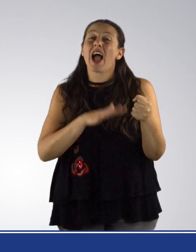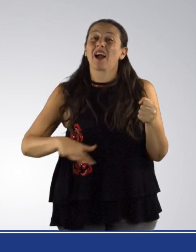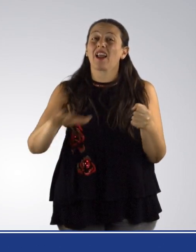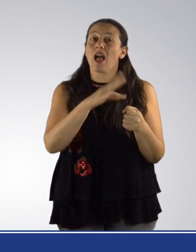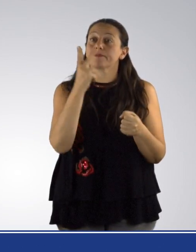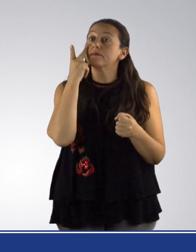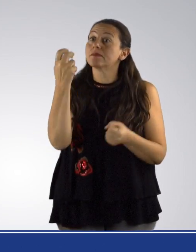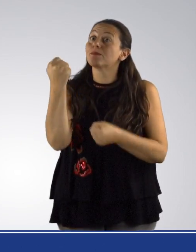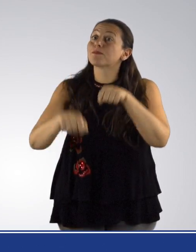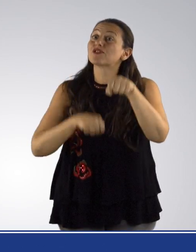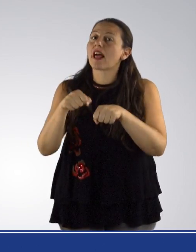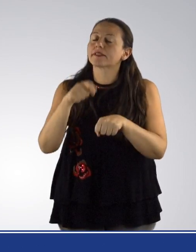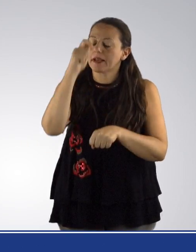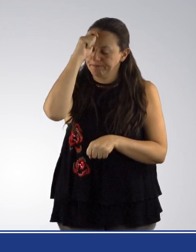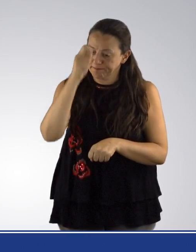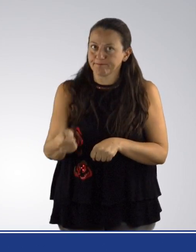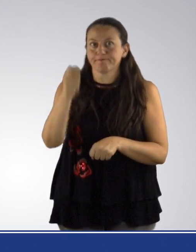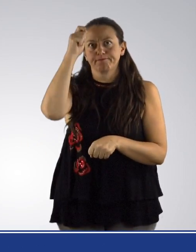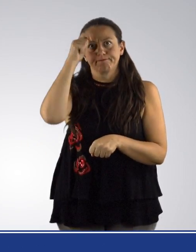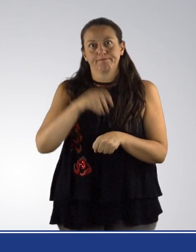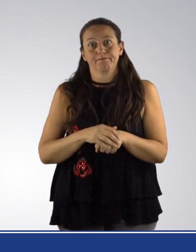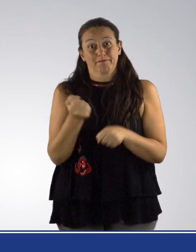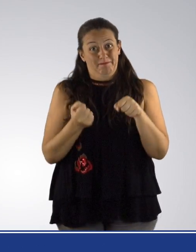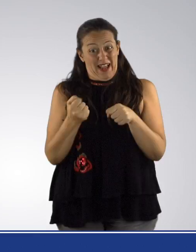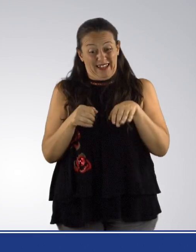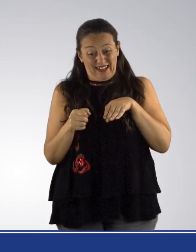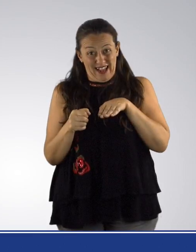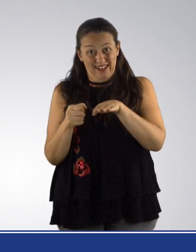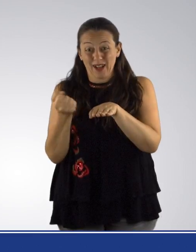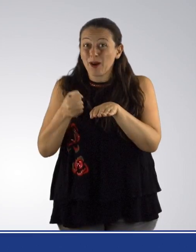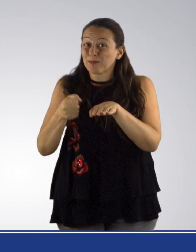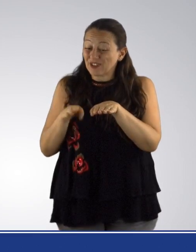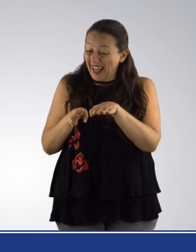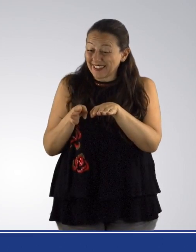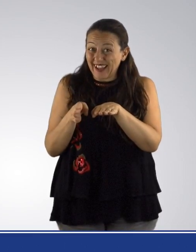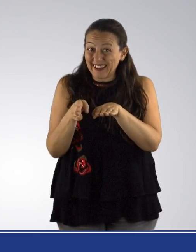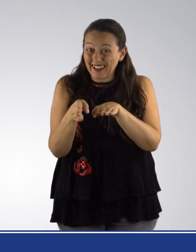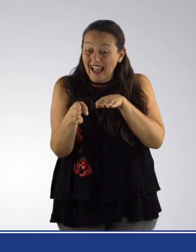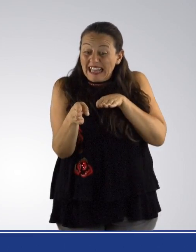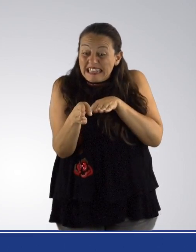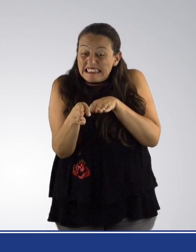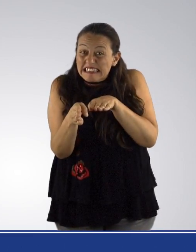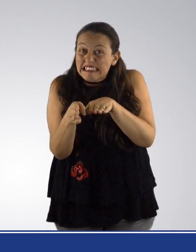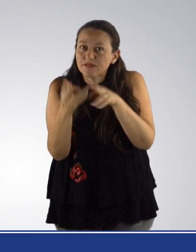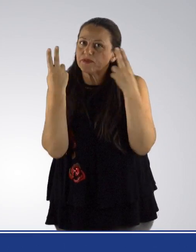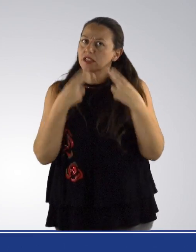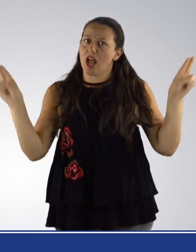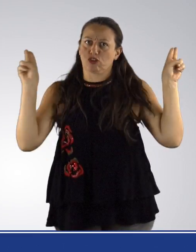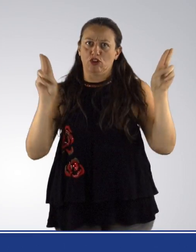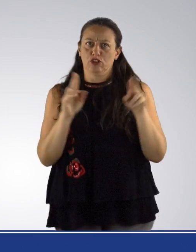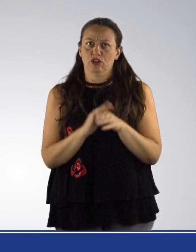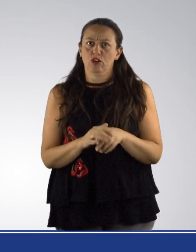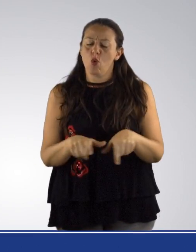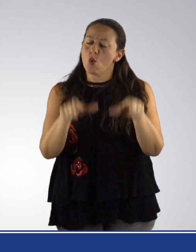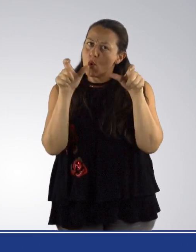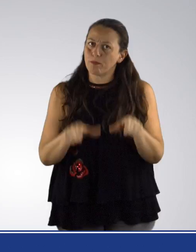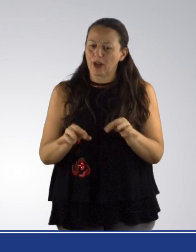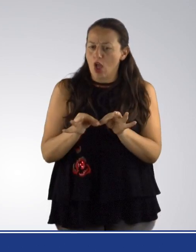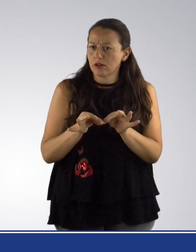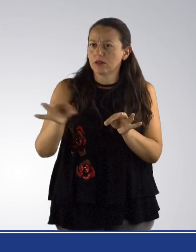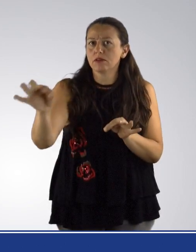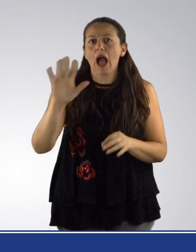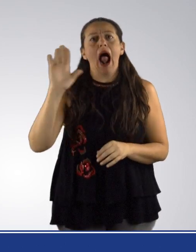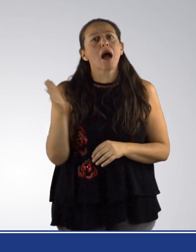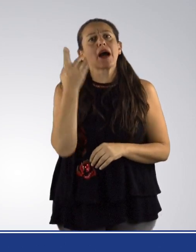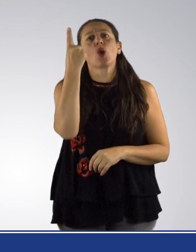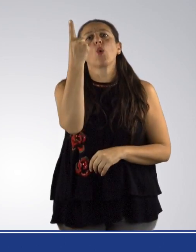la norma cosiddetta salva ciclisti, ovvero l'obbligo fatto ai conducenti di veicoli a motore di superare i ciclisti